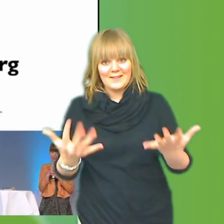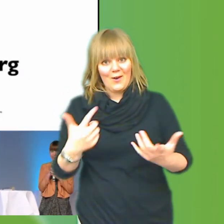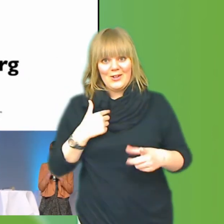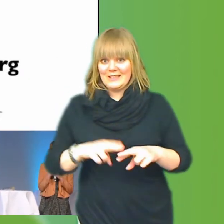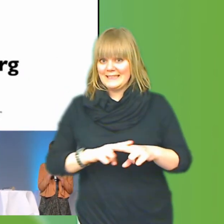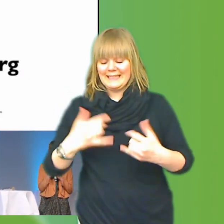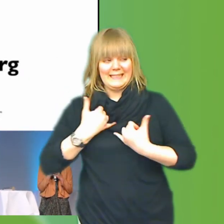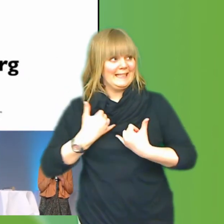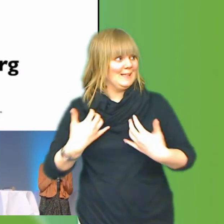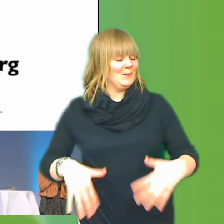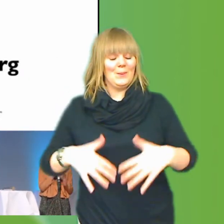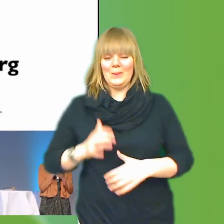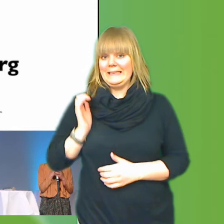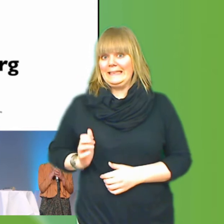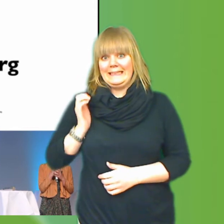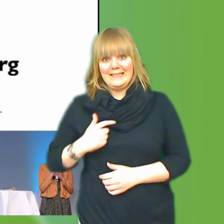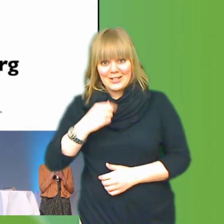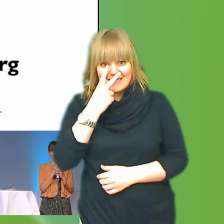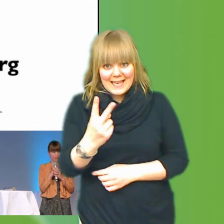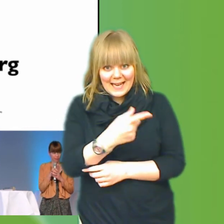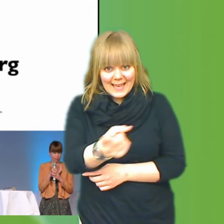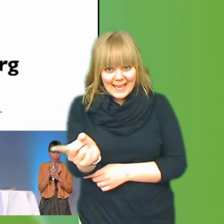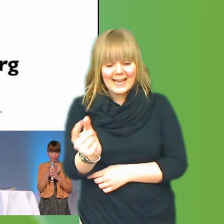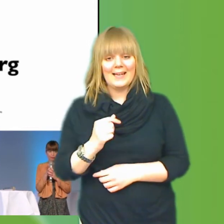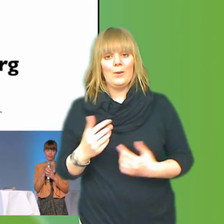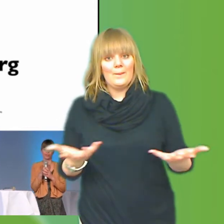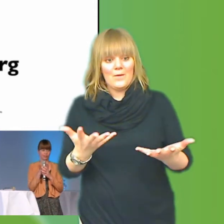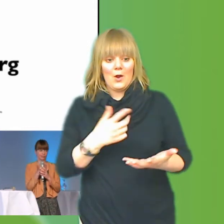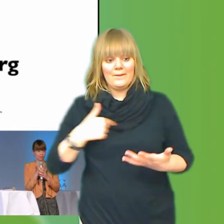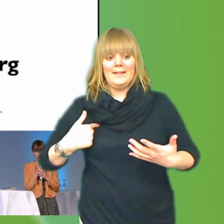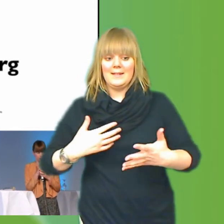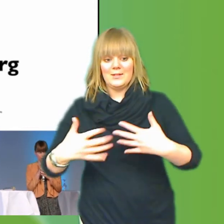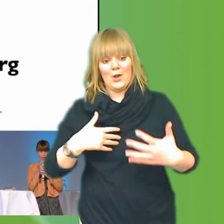Det vi gör nu kommer att förändra för så mnga människor.